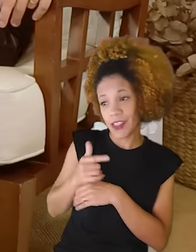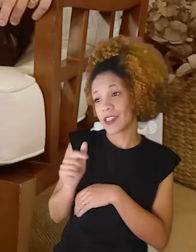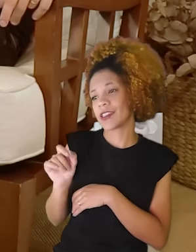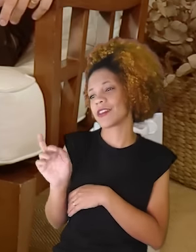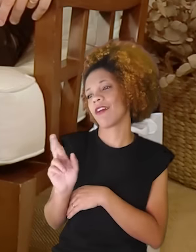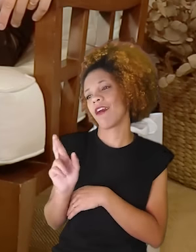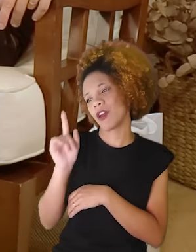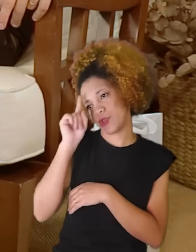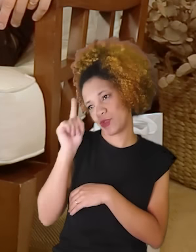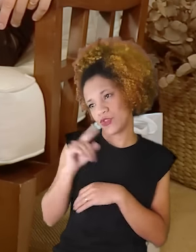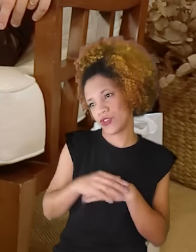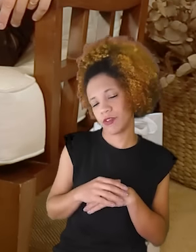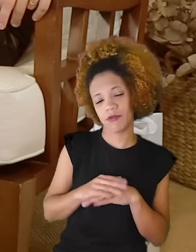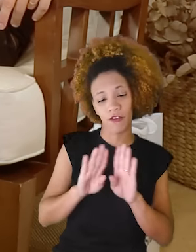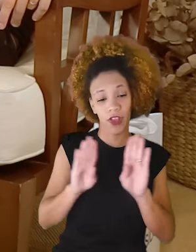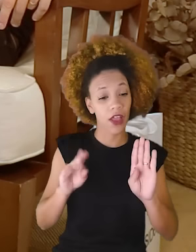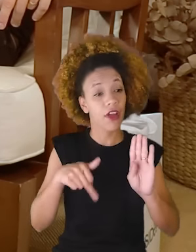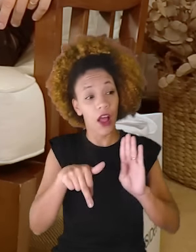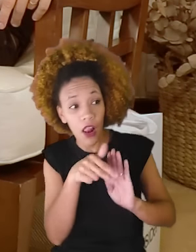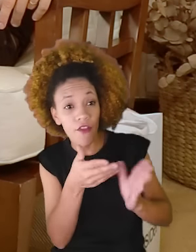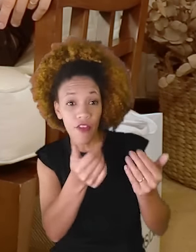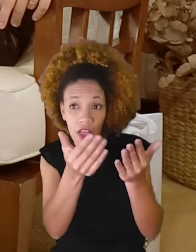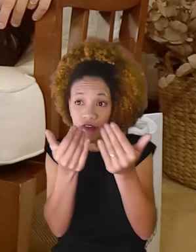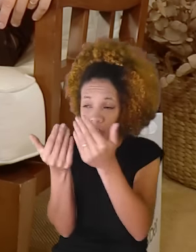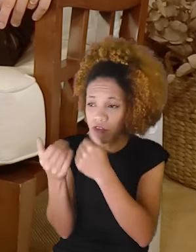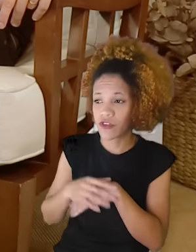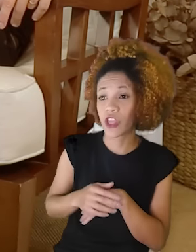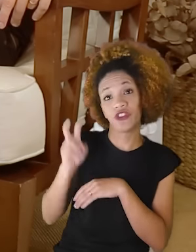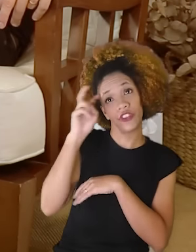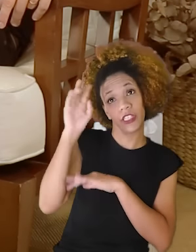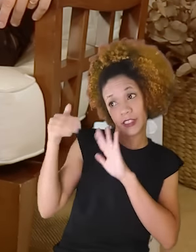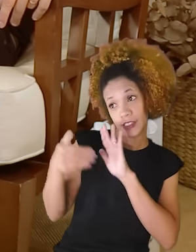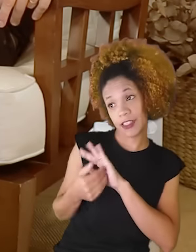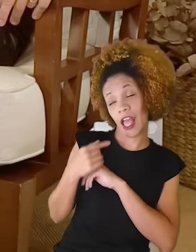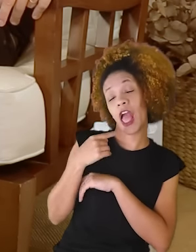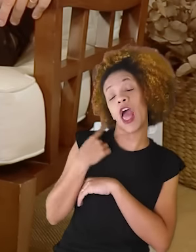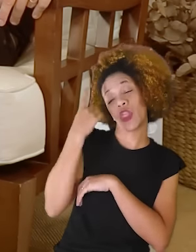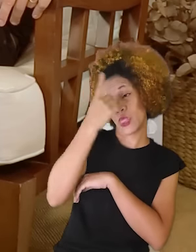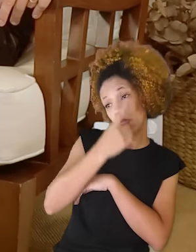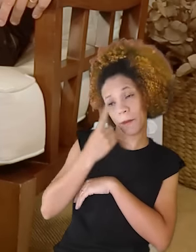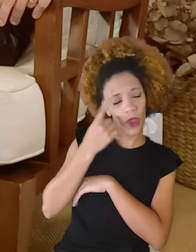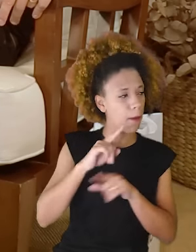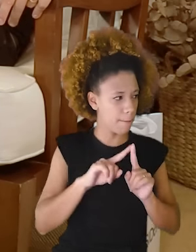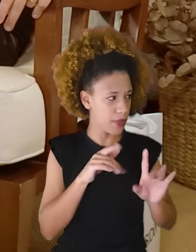100 por dia e ficava lá na porta da buate [ __ ] quinta domingo mano ficava madrugada tu se formou